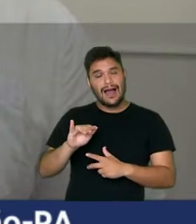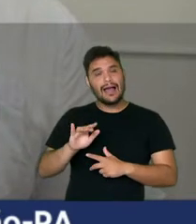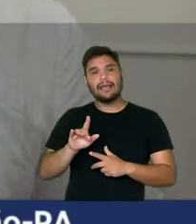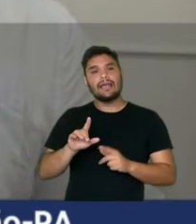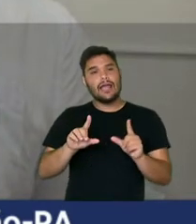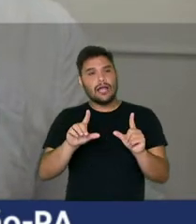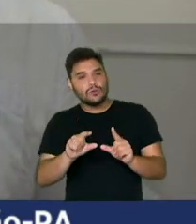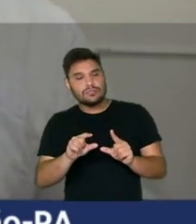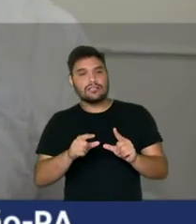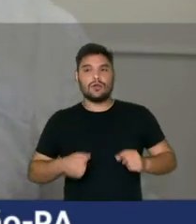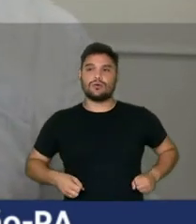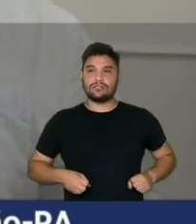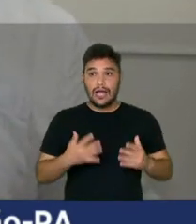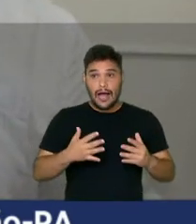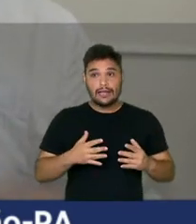PRIMÁRIOS. MOMENTO OPORTUNO ESCOLHER AS DESPESAS QUE